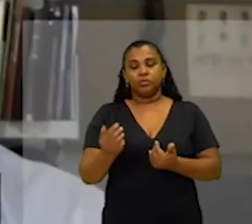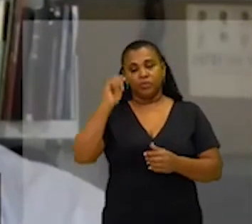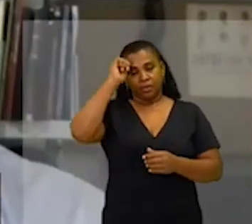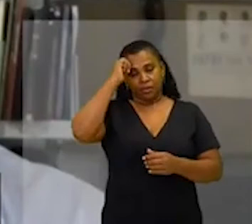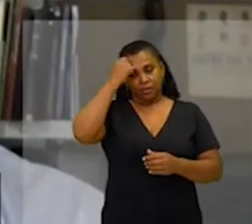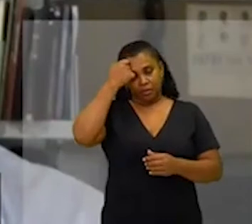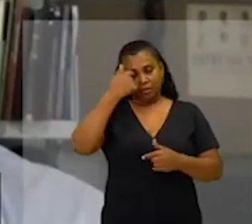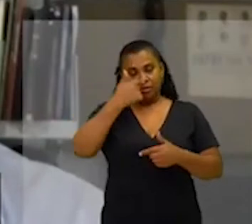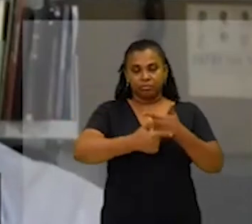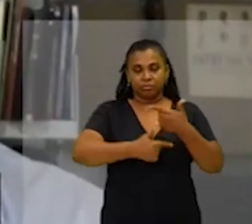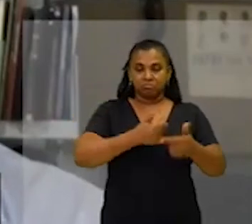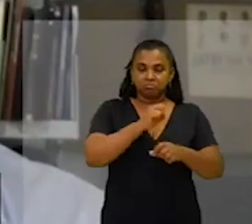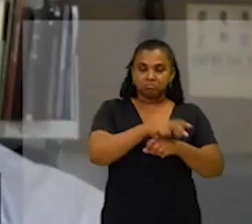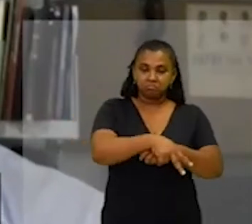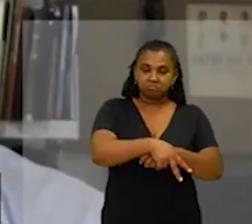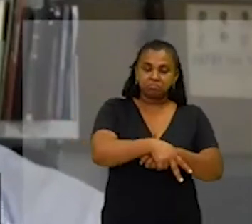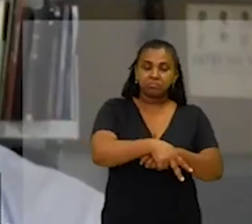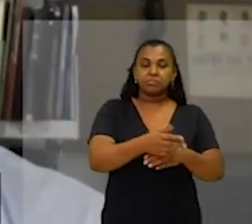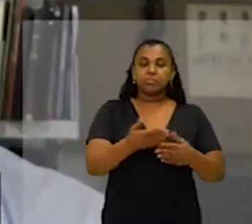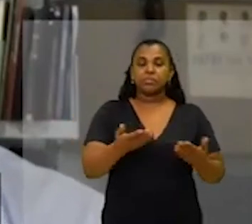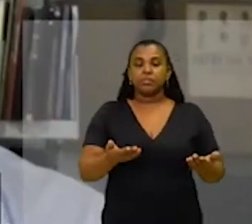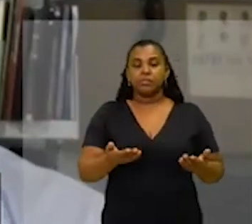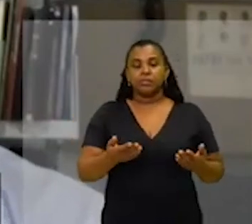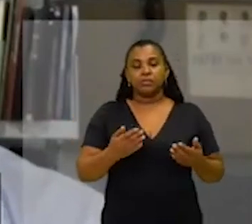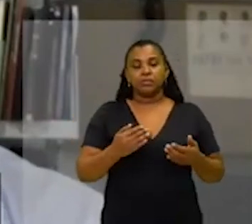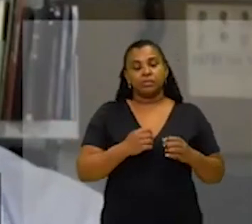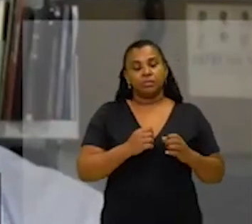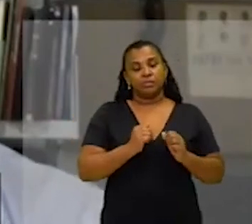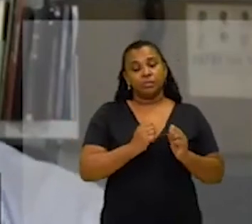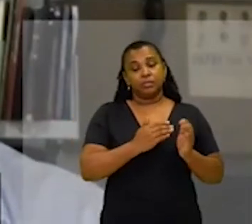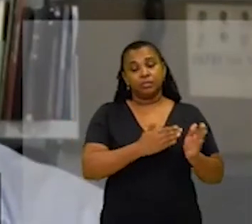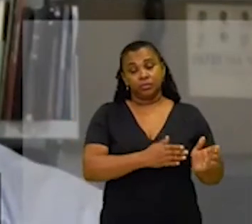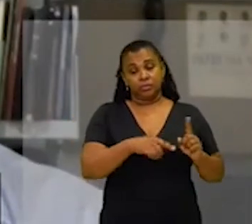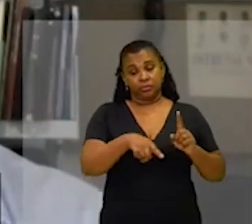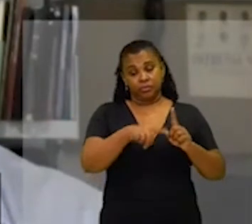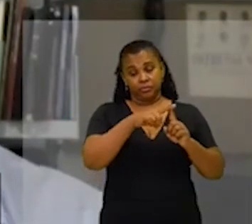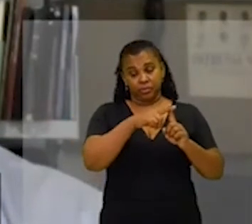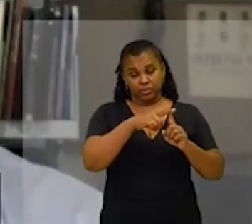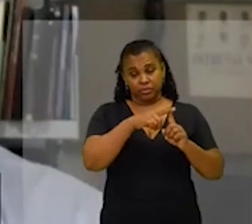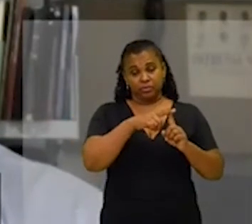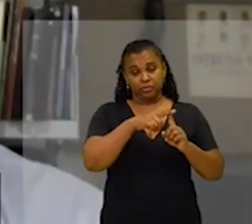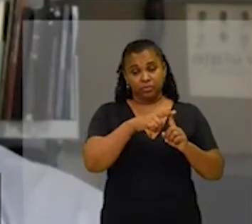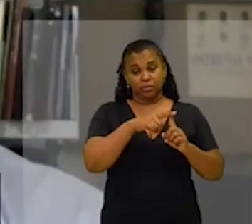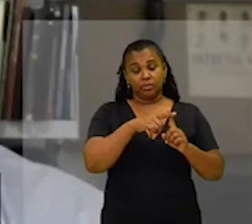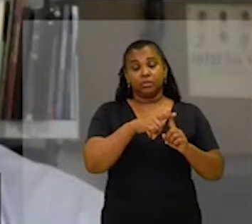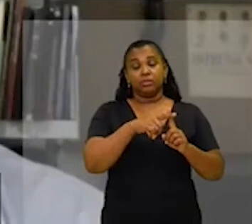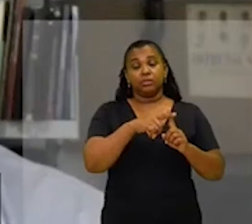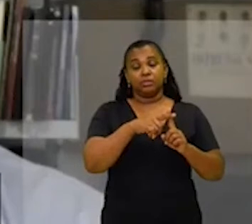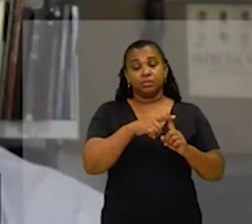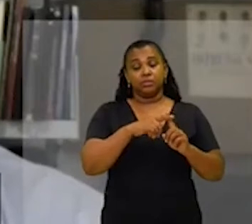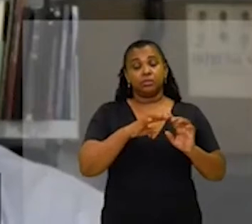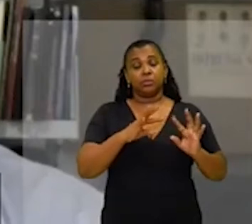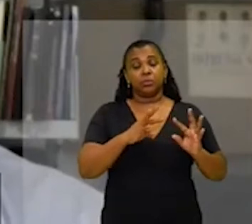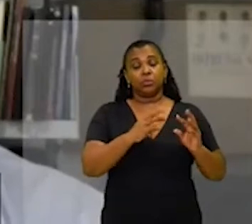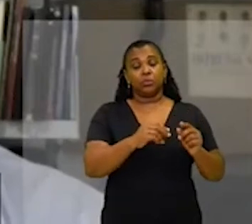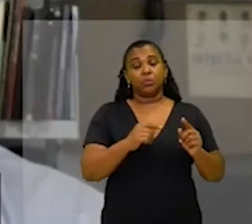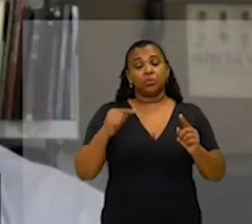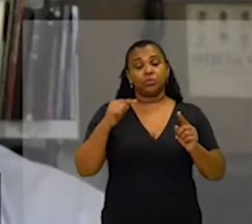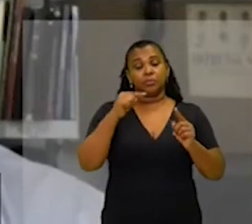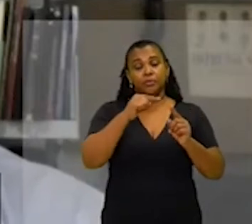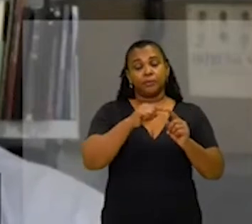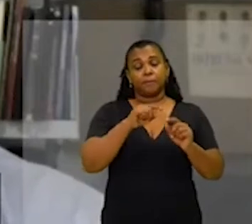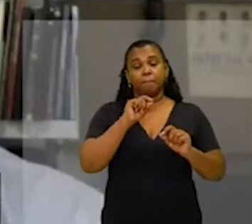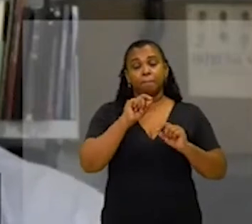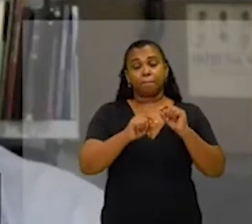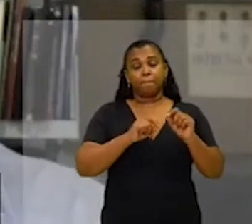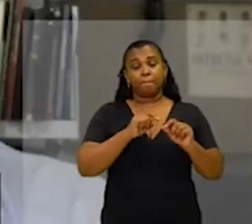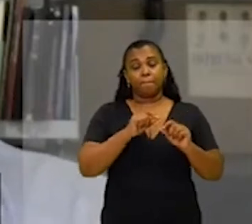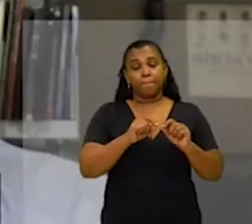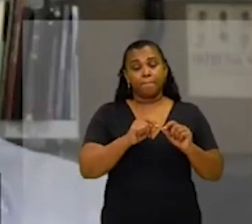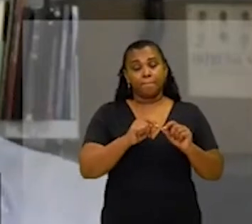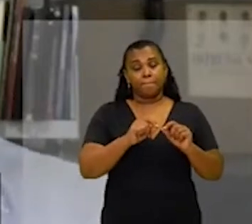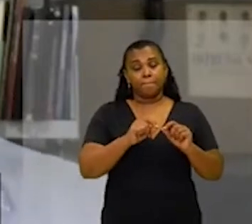iniciativas relacionadas às ações afirmativas e todas elas com o intuito né de mitigar aí